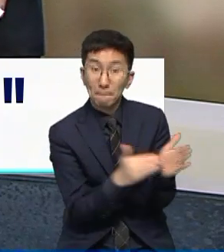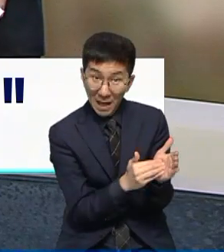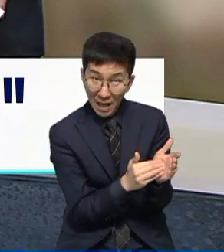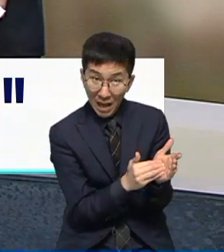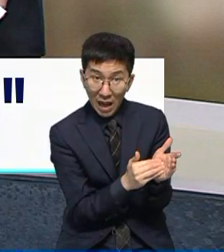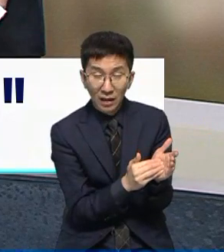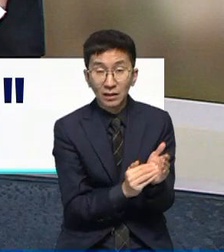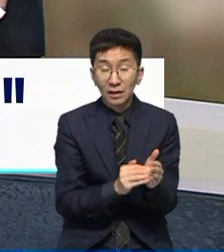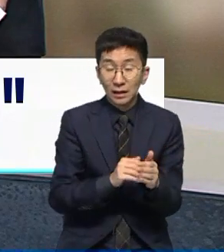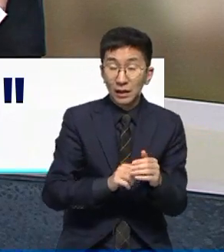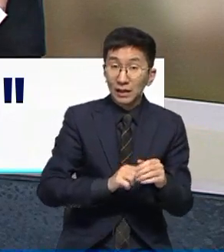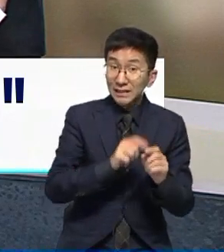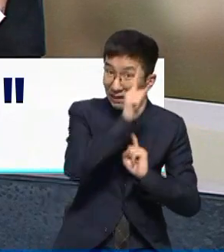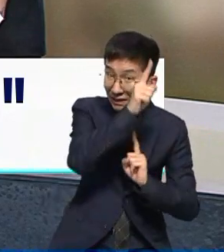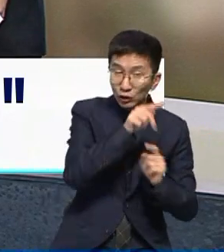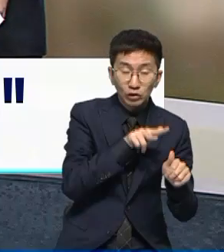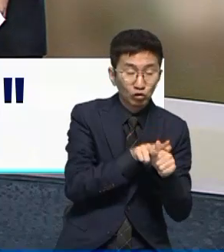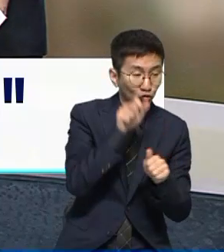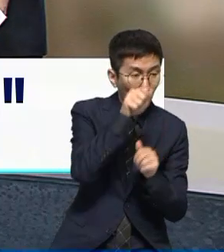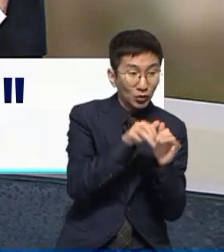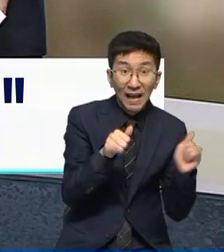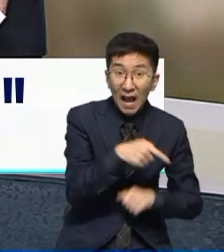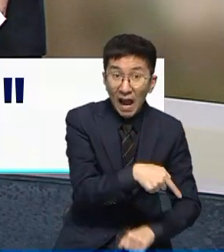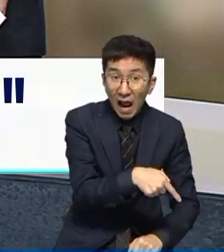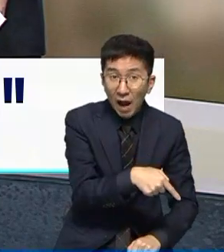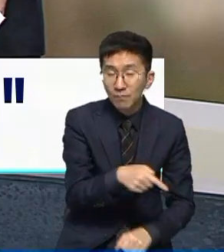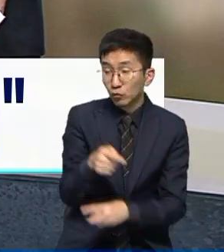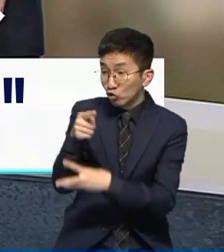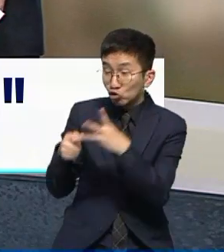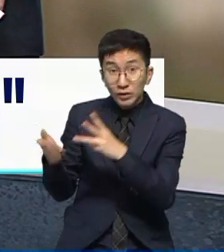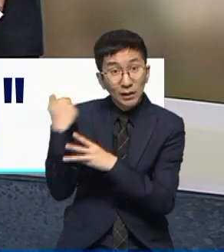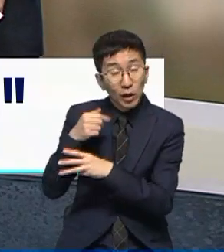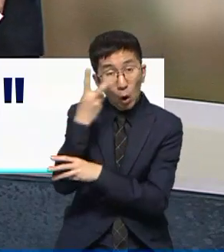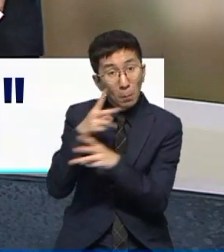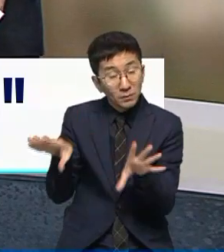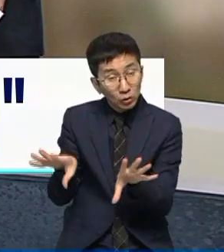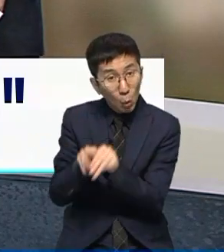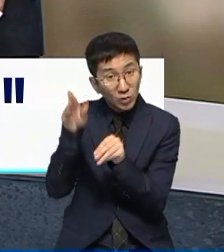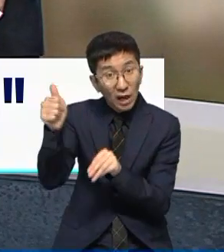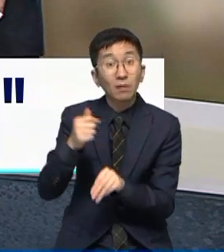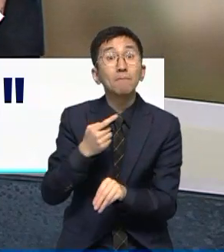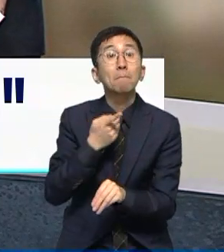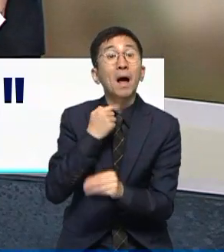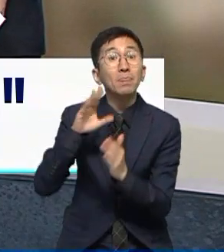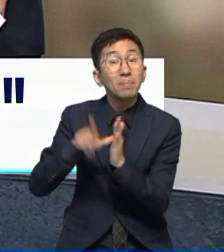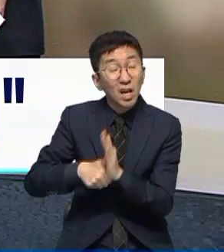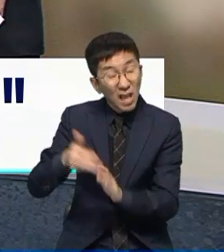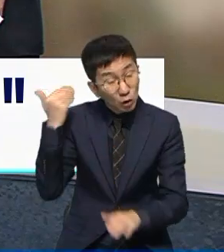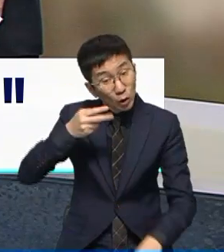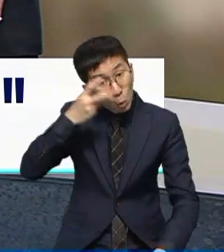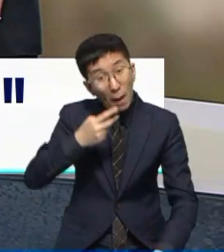민주당 이재명 후보는 윤 후보가 검찰총장일 때 검찰 역시 수십만 건을 조회했다며 사찰이 아니라고 주장했습니다.